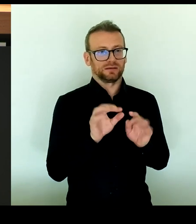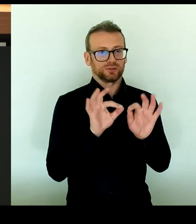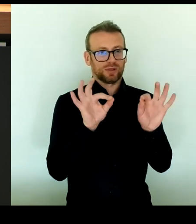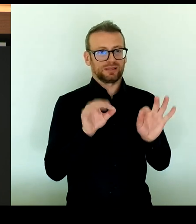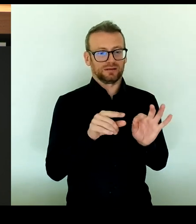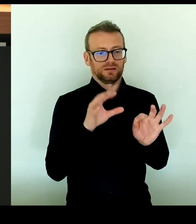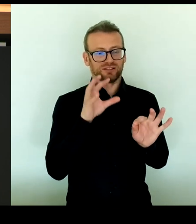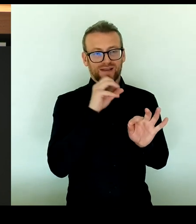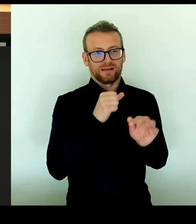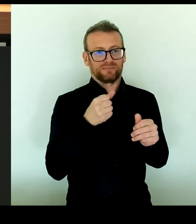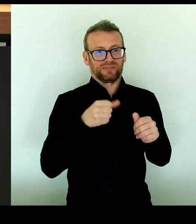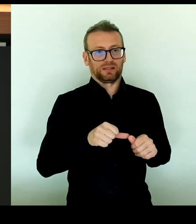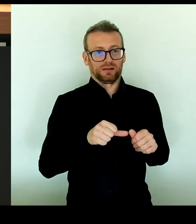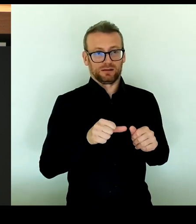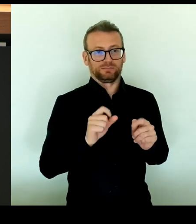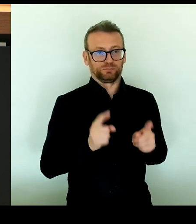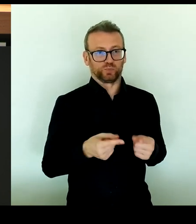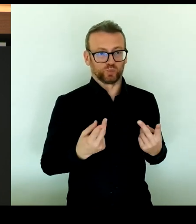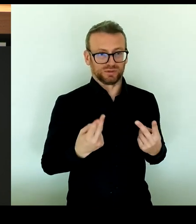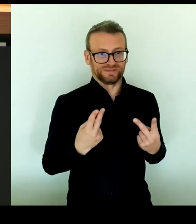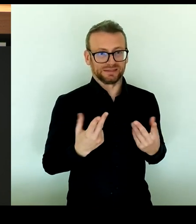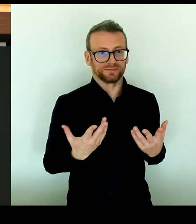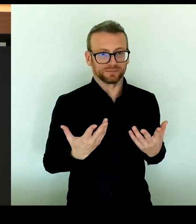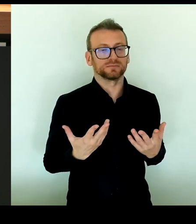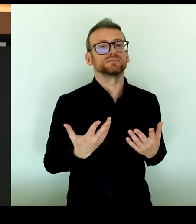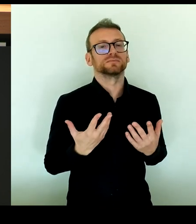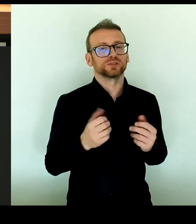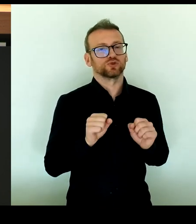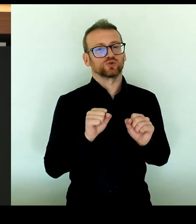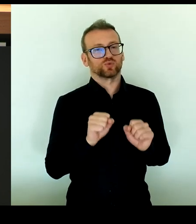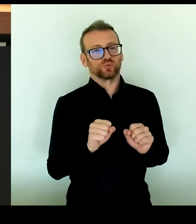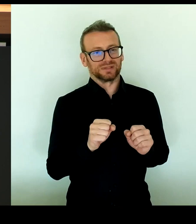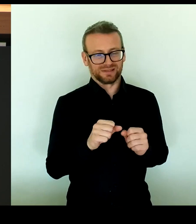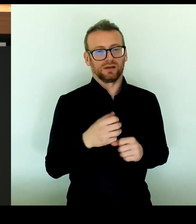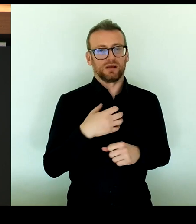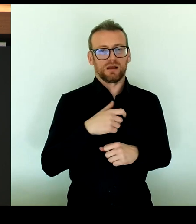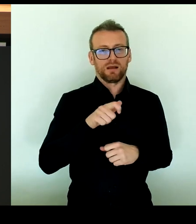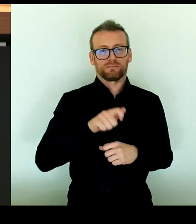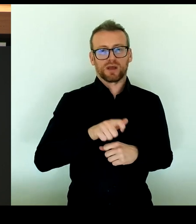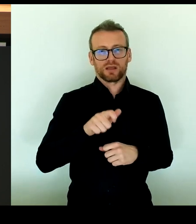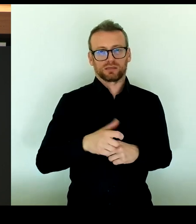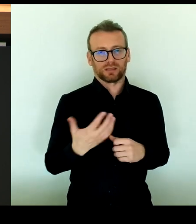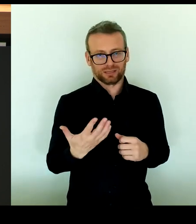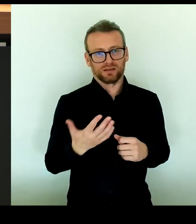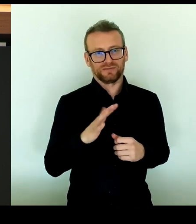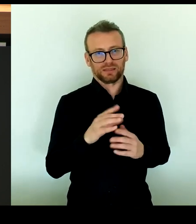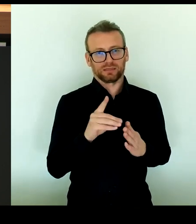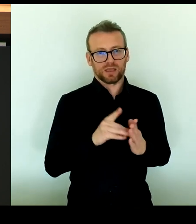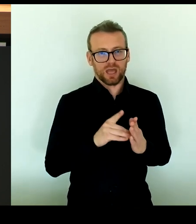Behörde, wie sie das europäische Recht vorsieht. Nachbesserungen sind von der Innenverwaltung nicht